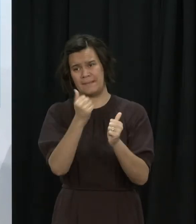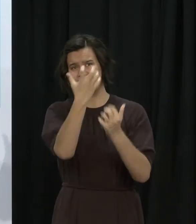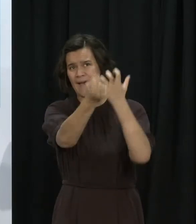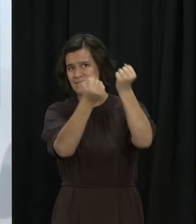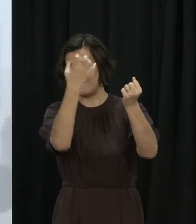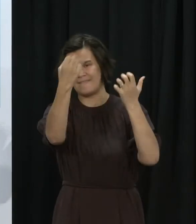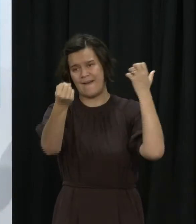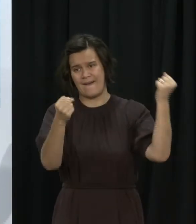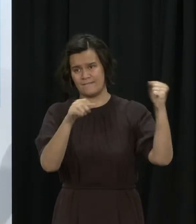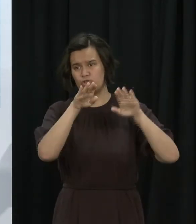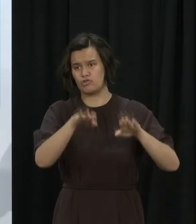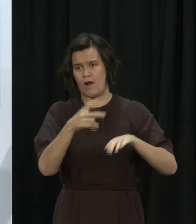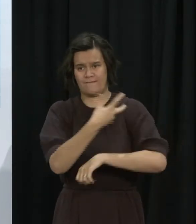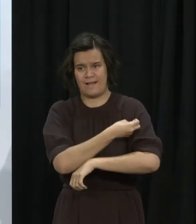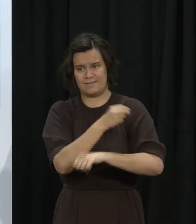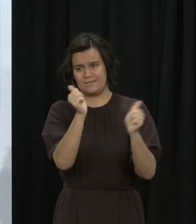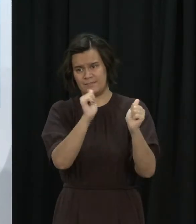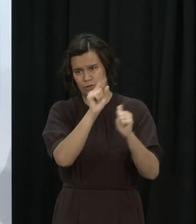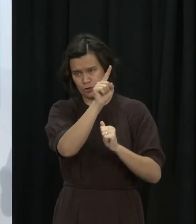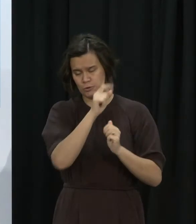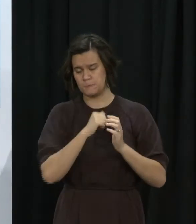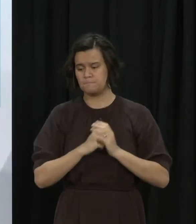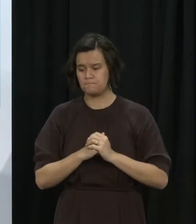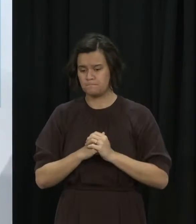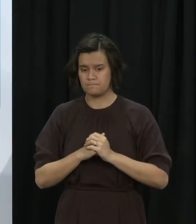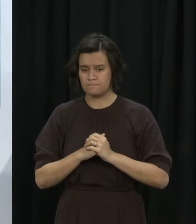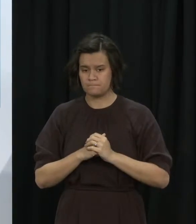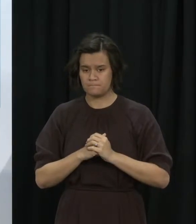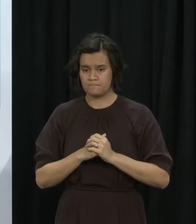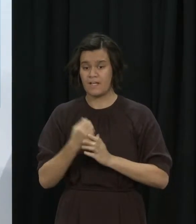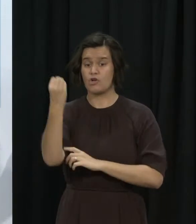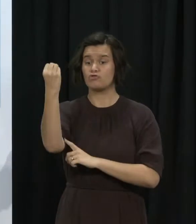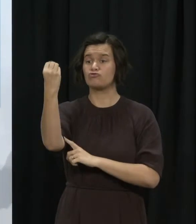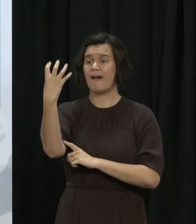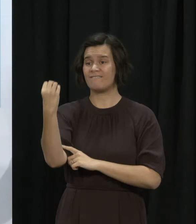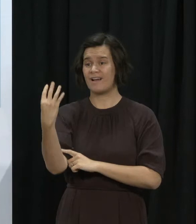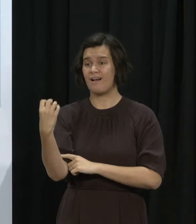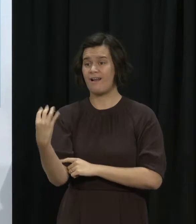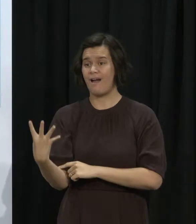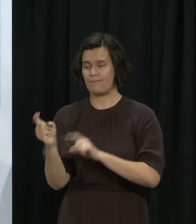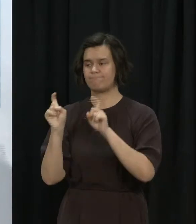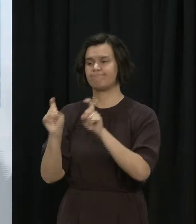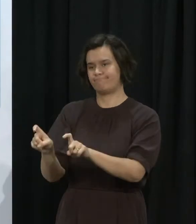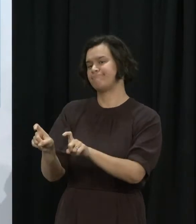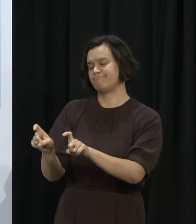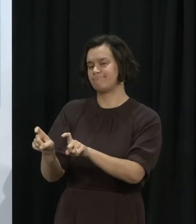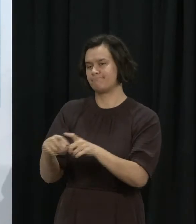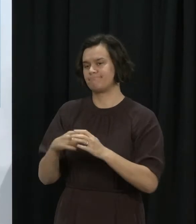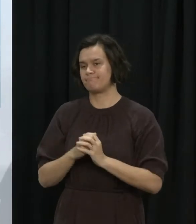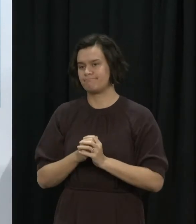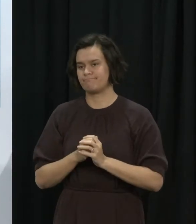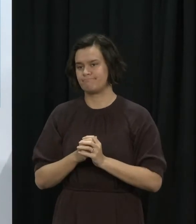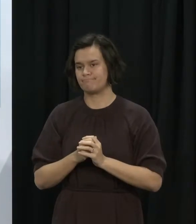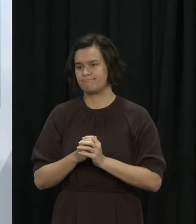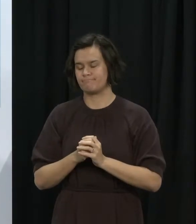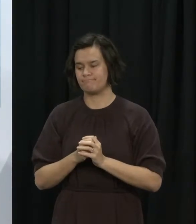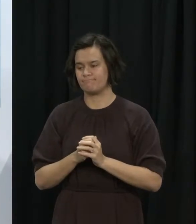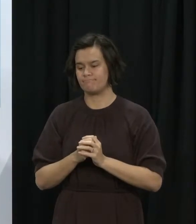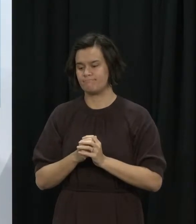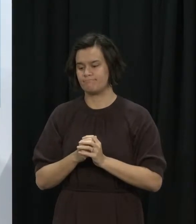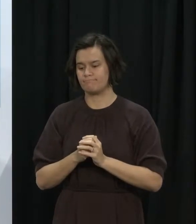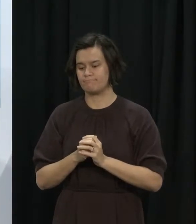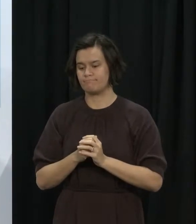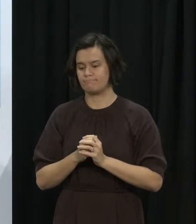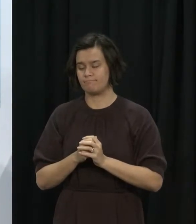he haumaru a he mea tika. Ka